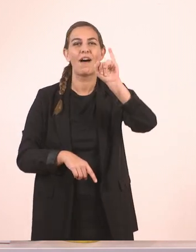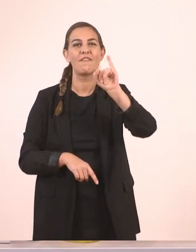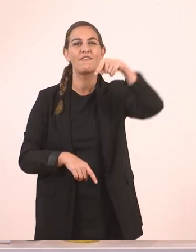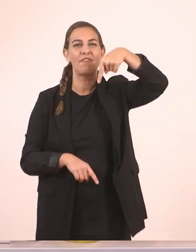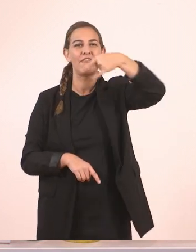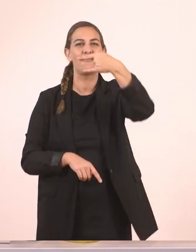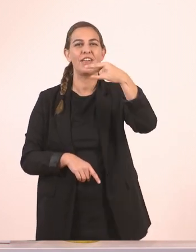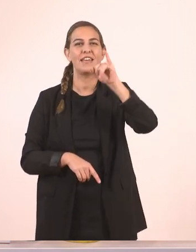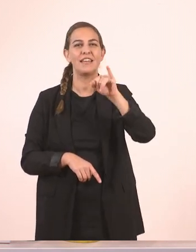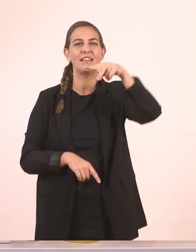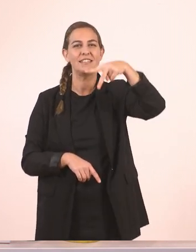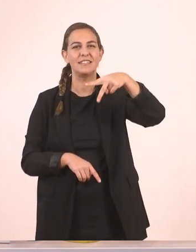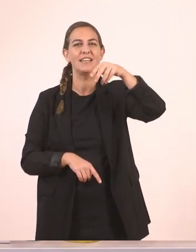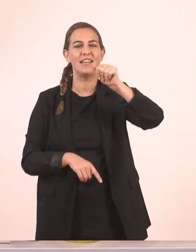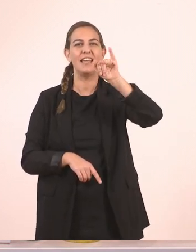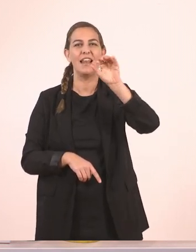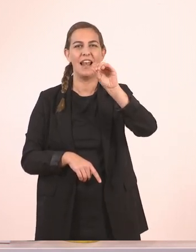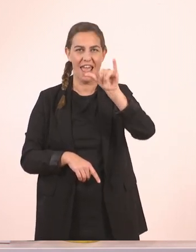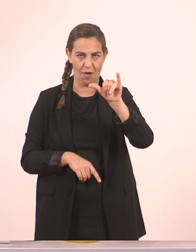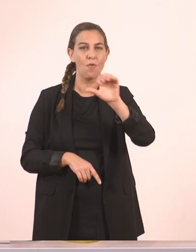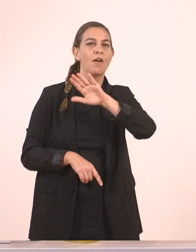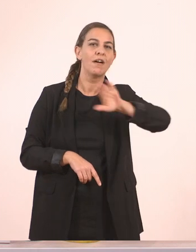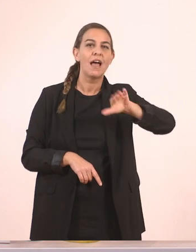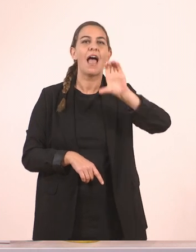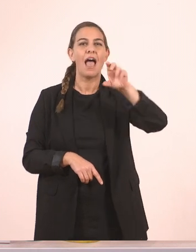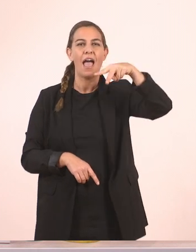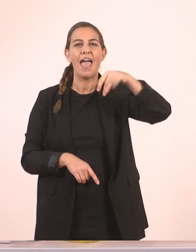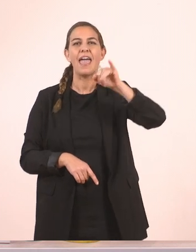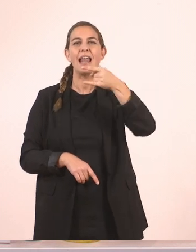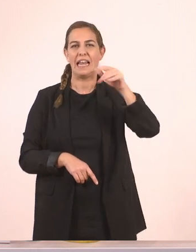Σήμερα θα κάνουμε Θρησκευτικά. Θρησκευτικά Γ' Δημοτικού.